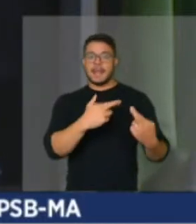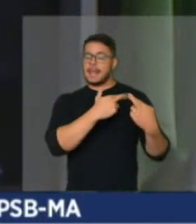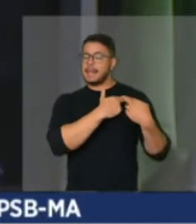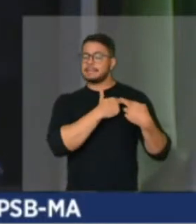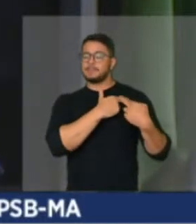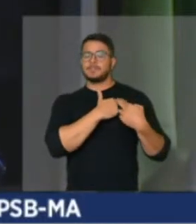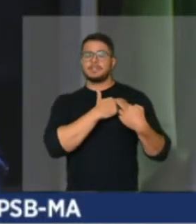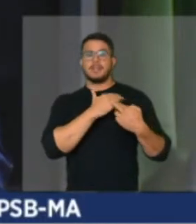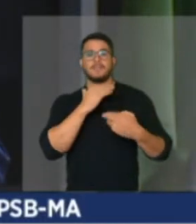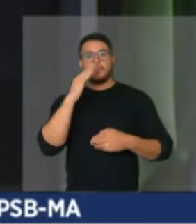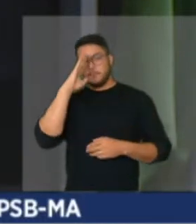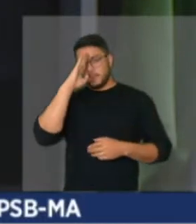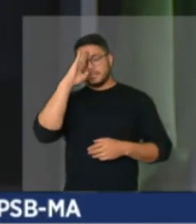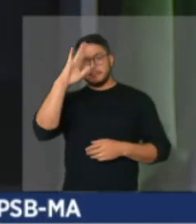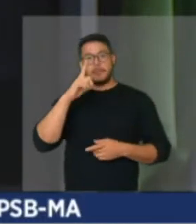ECONOMIA NO BRASIL. É ELE QUE CONTROLA, INCLUSIVE EM CERTA